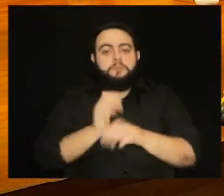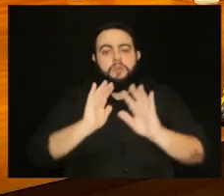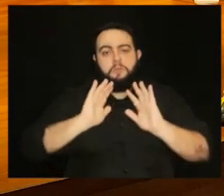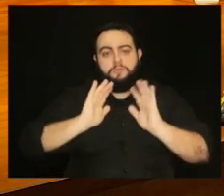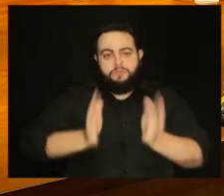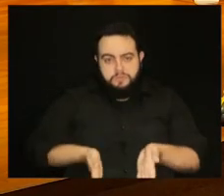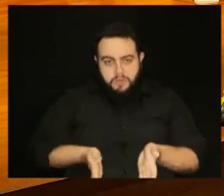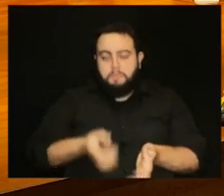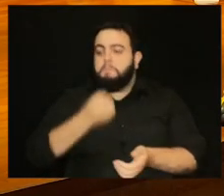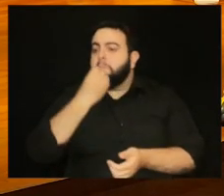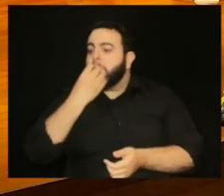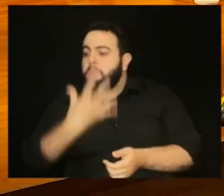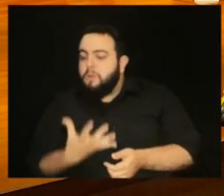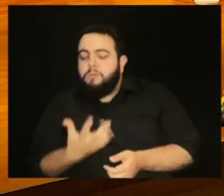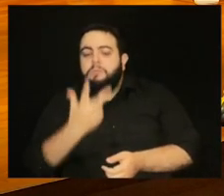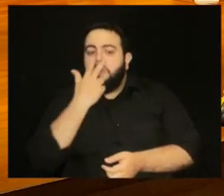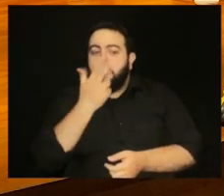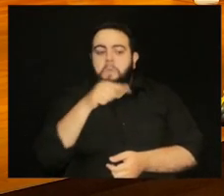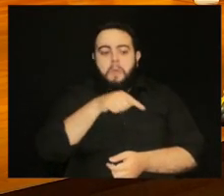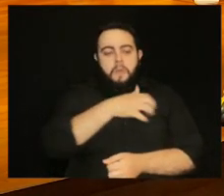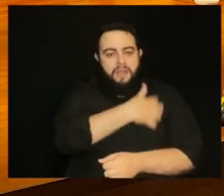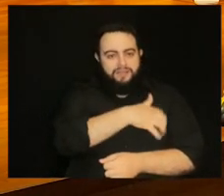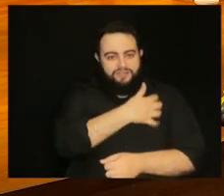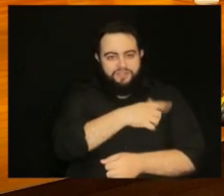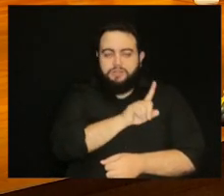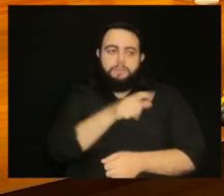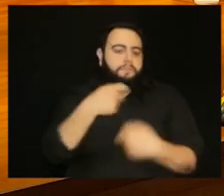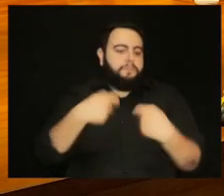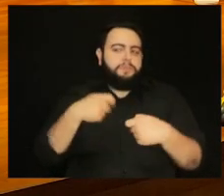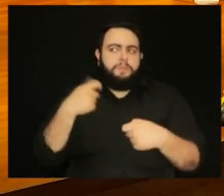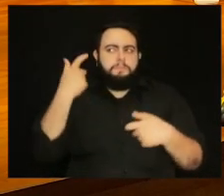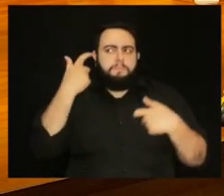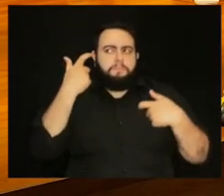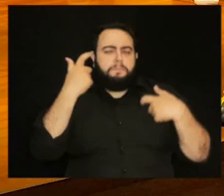bem quanto os argentinos, que ele não precisava se preocupar com trazer todos os músicos de